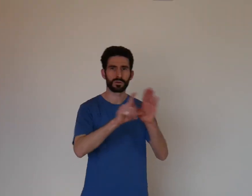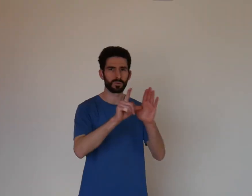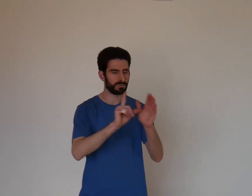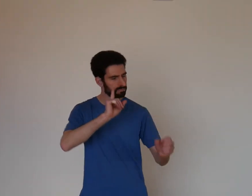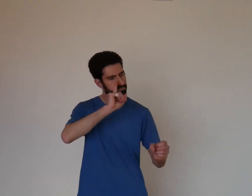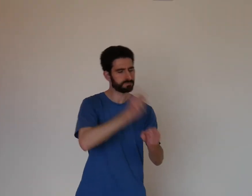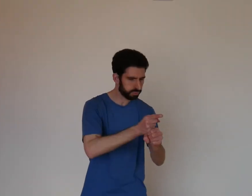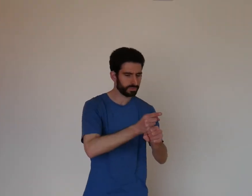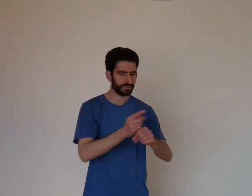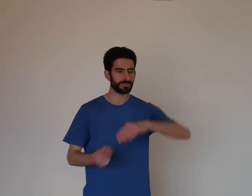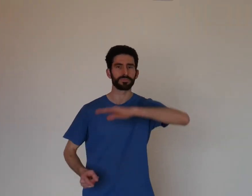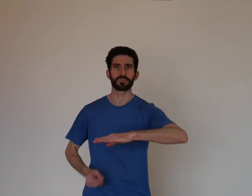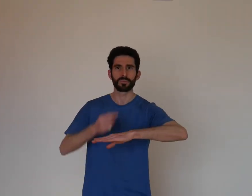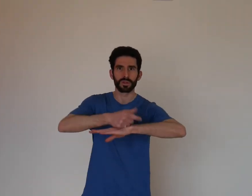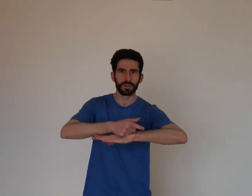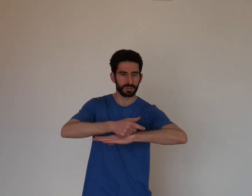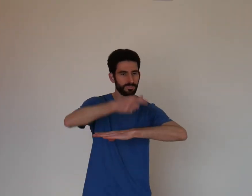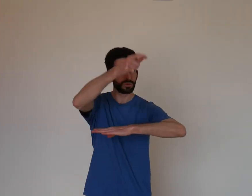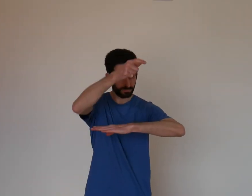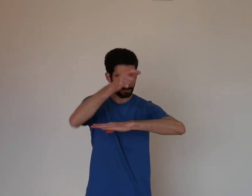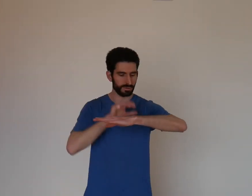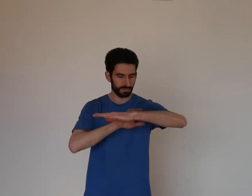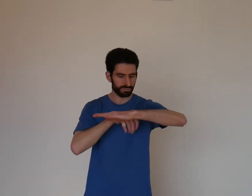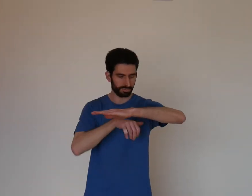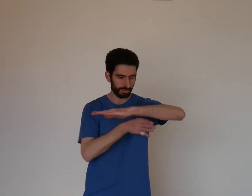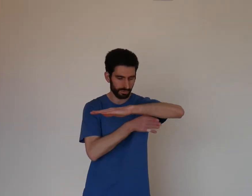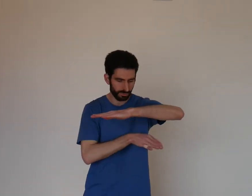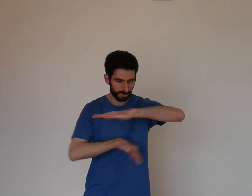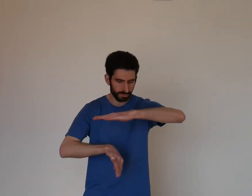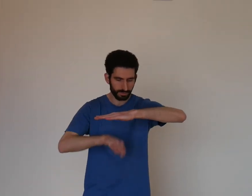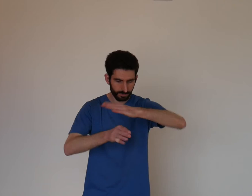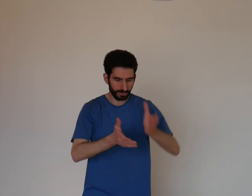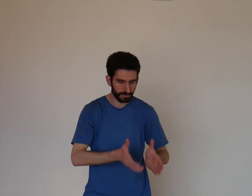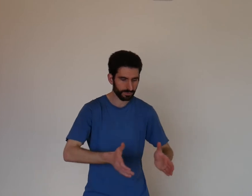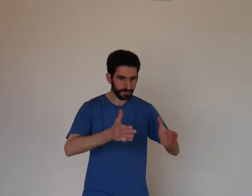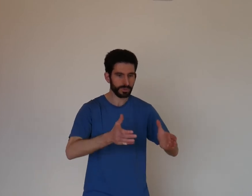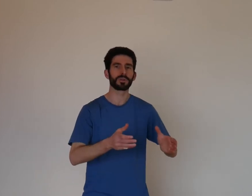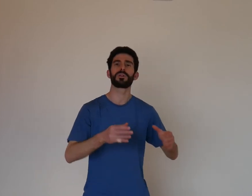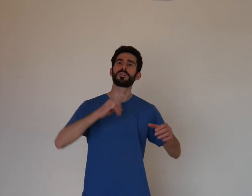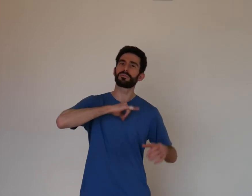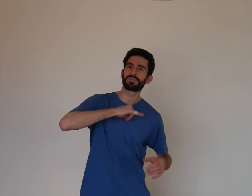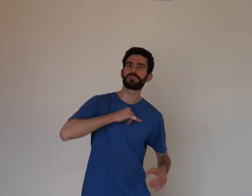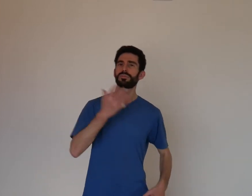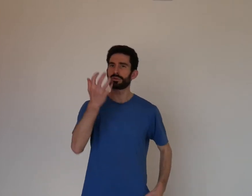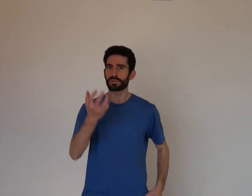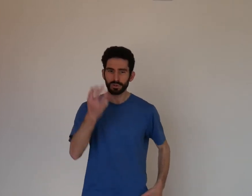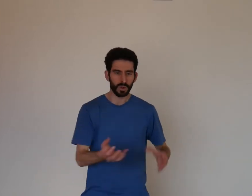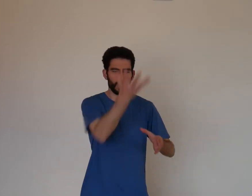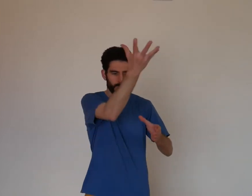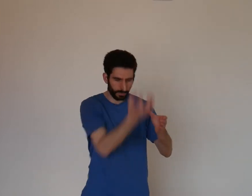a créé une loi obligeant les immeubles à être équipés d'une fosse d'aisance pour recueillir l'urine et les fèces.